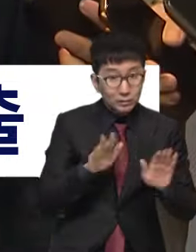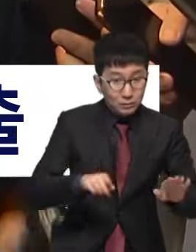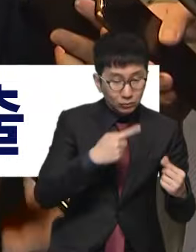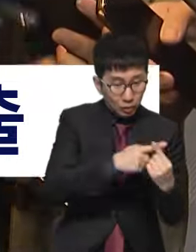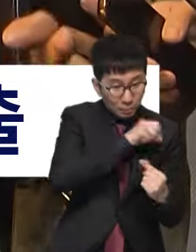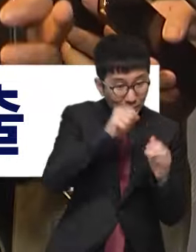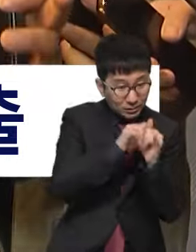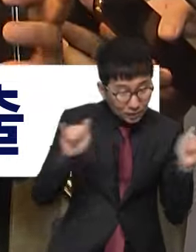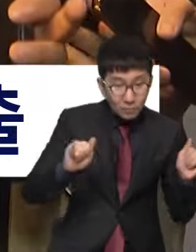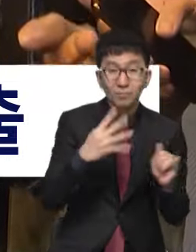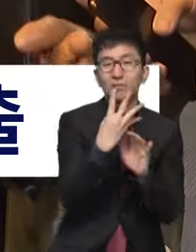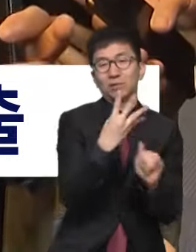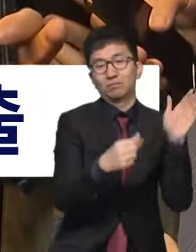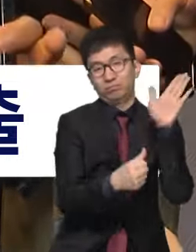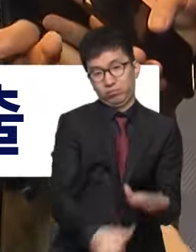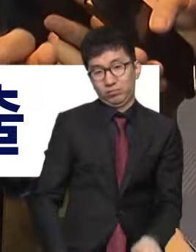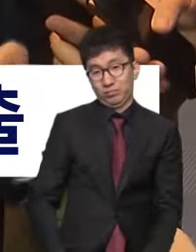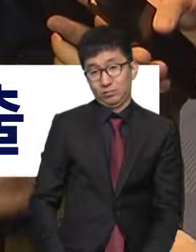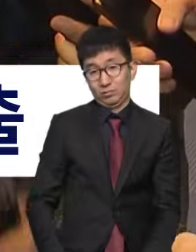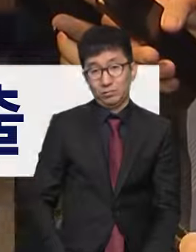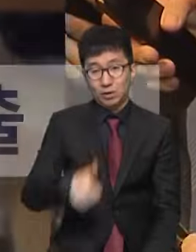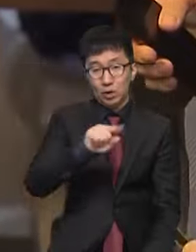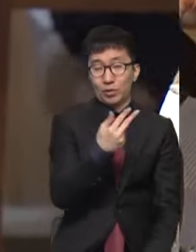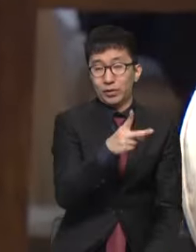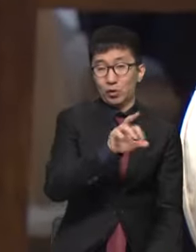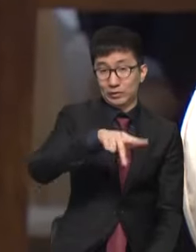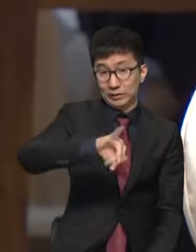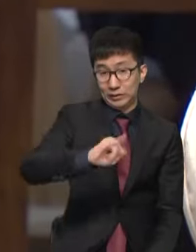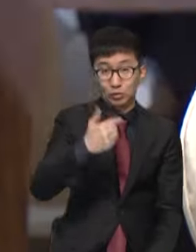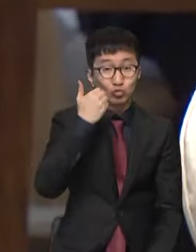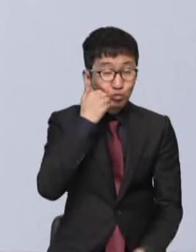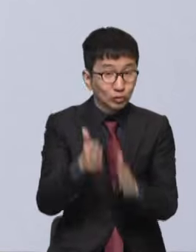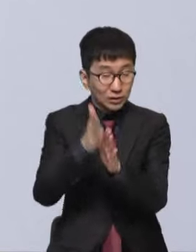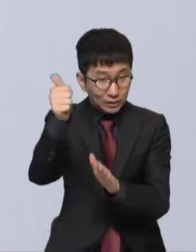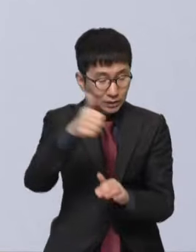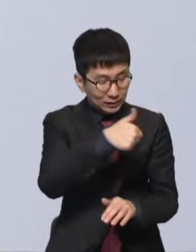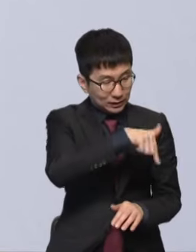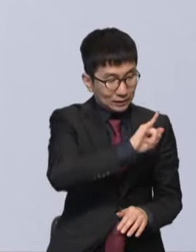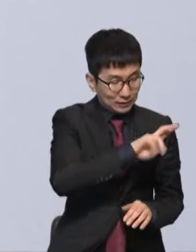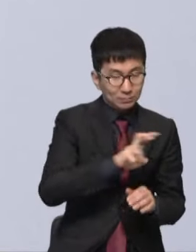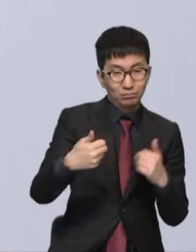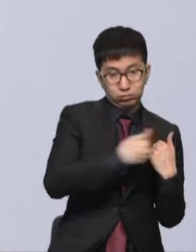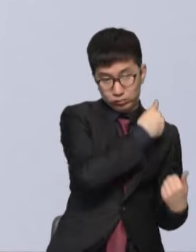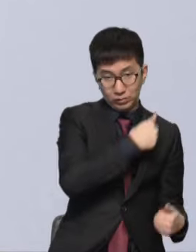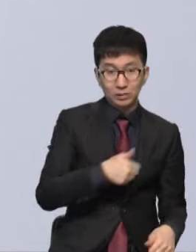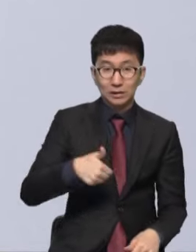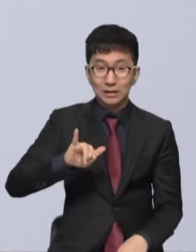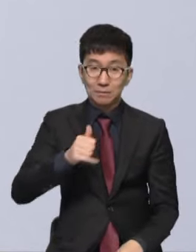대구 달서병에서는 권영진 전 대구시장이 김용판 의원을, 부산 연제에서는 김희정